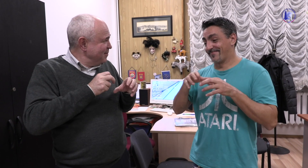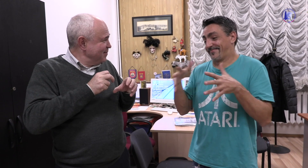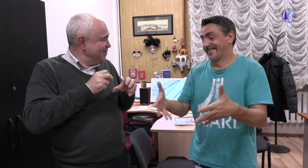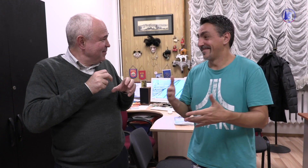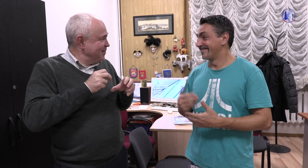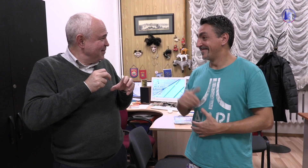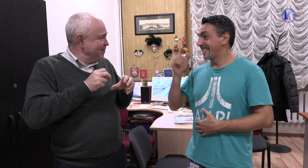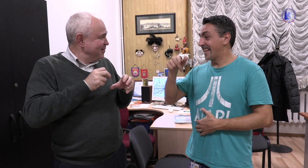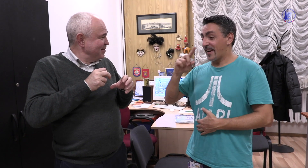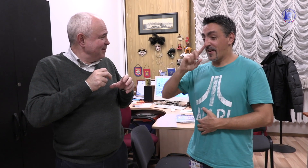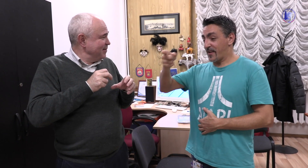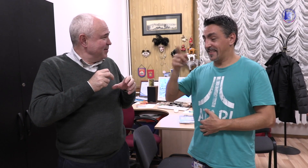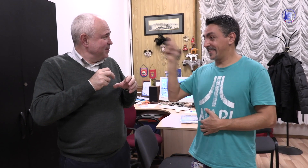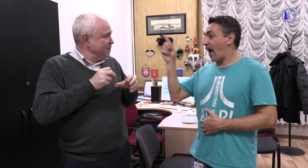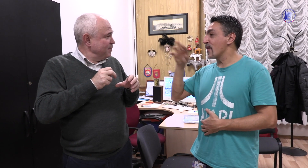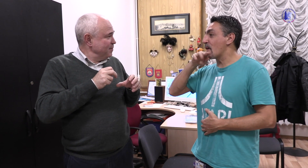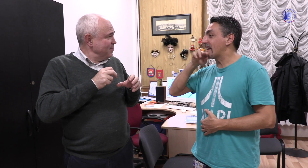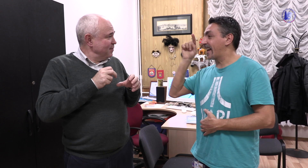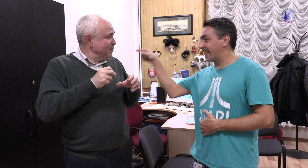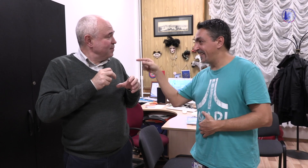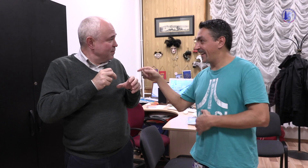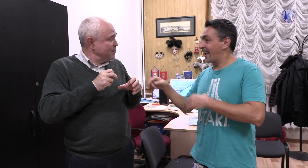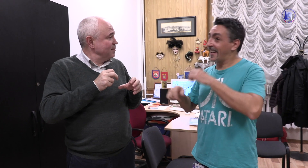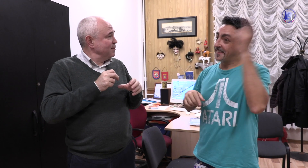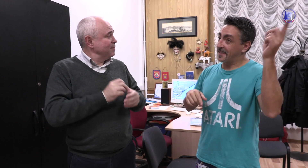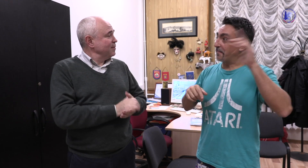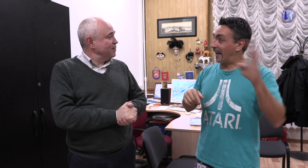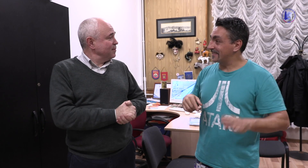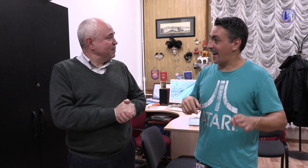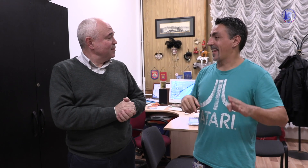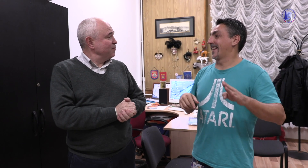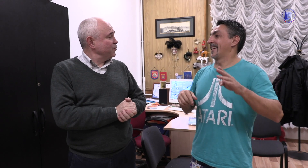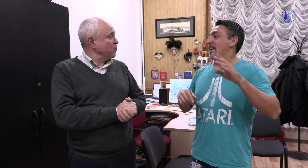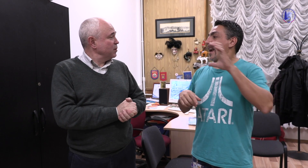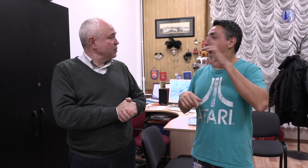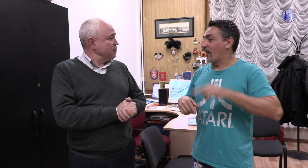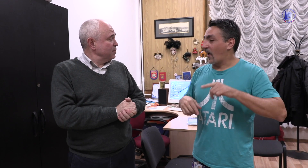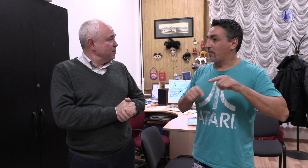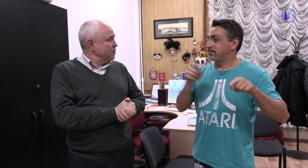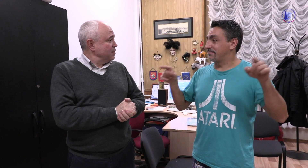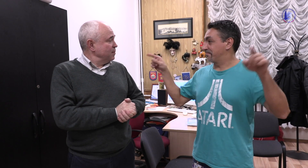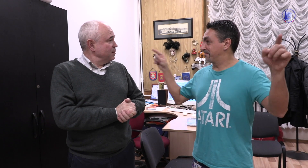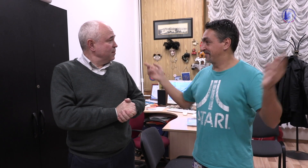Да. География расширяется. В планах на год-два – Корея, Бразилия, Чикаго…